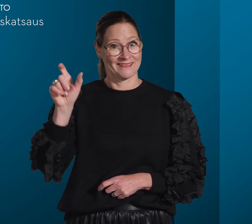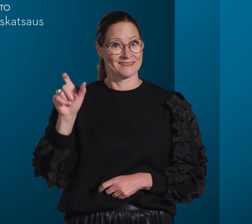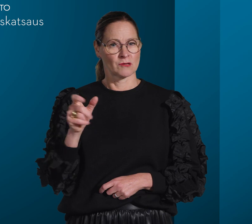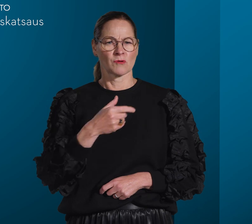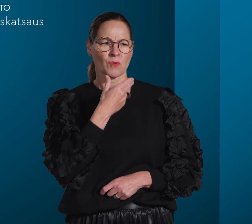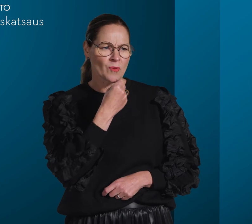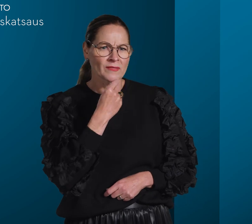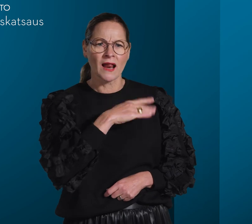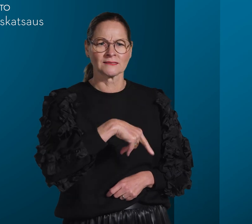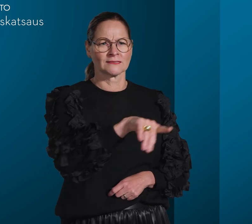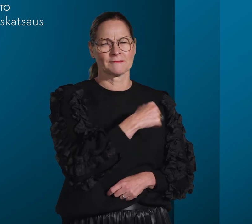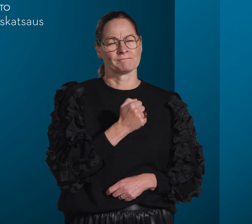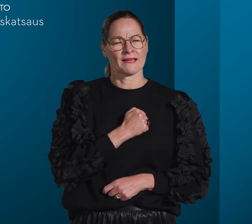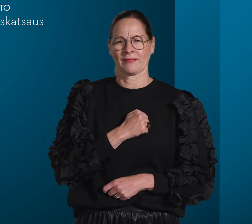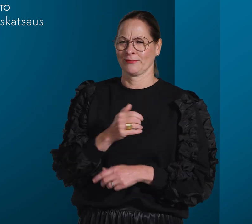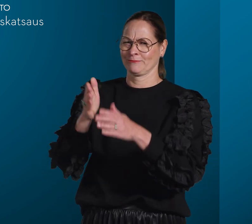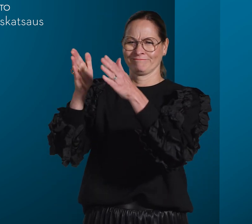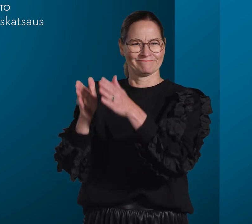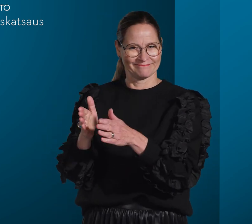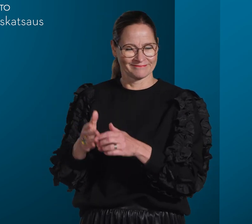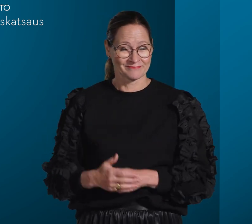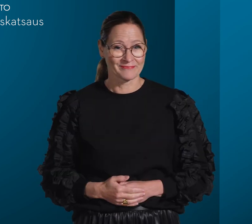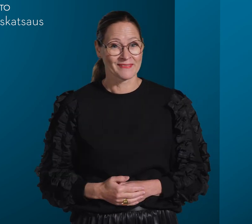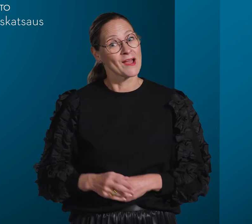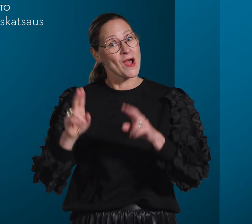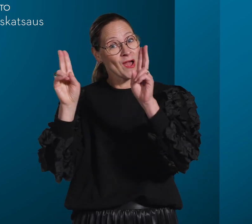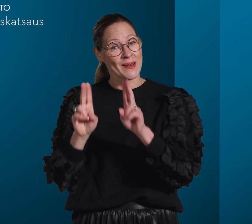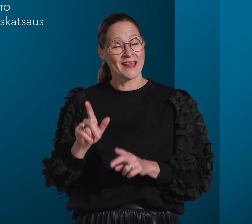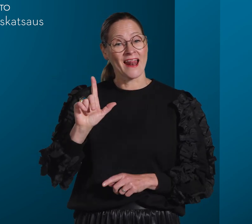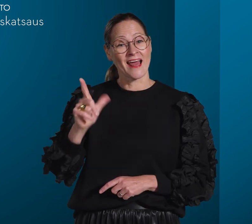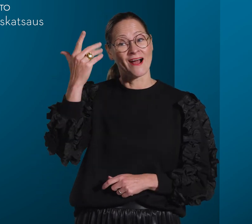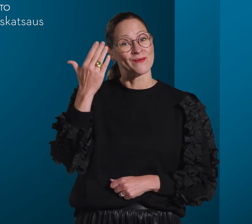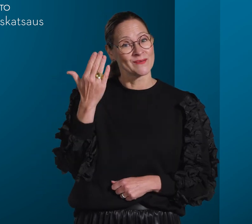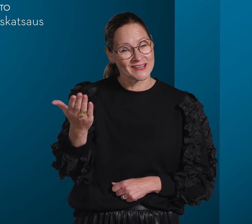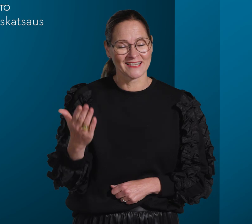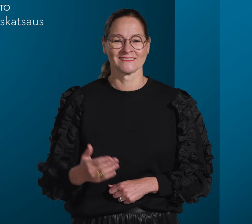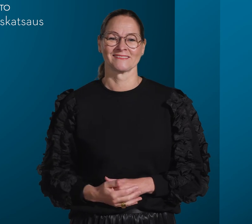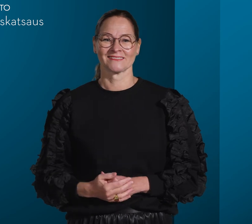joka on erittäin pidetty lasten ja nuorten keskuudessa. Onnea Lauralle!